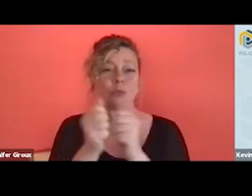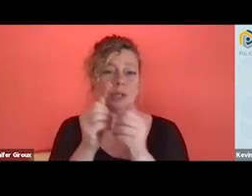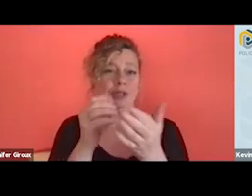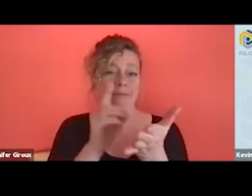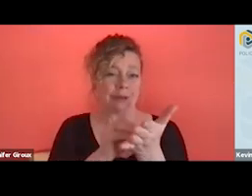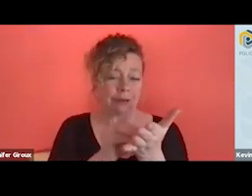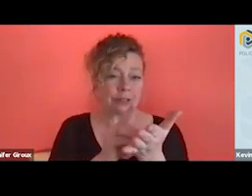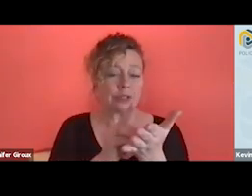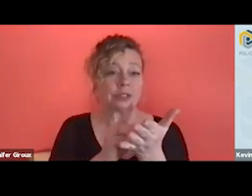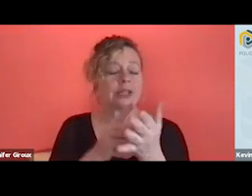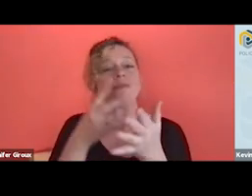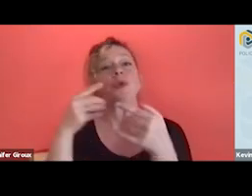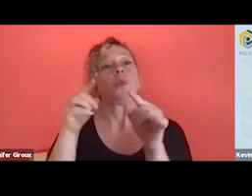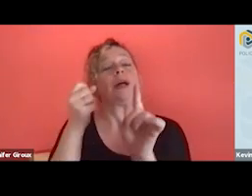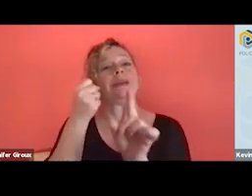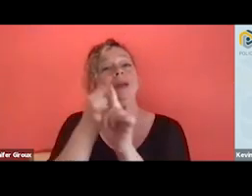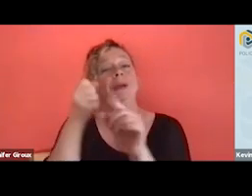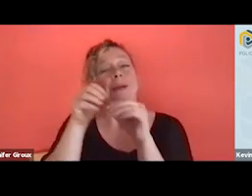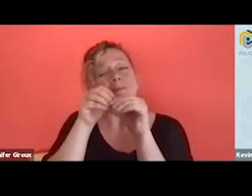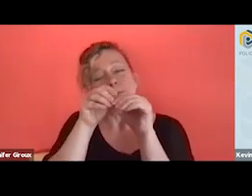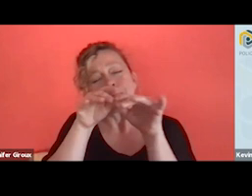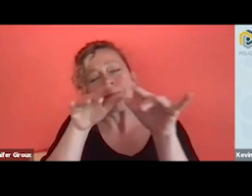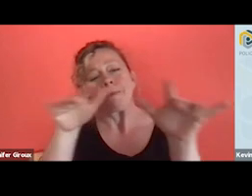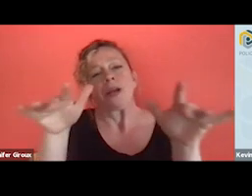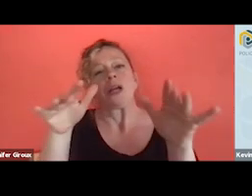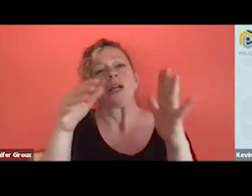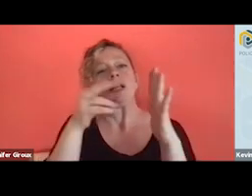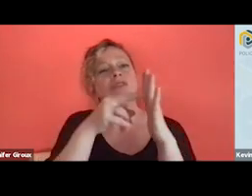Si bien el impacto de la pandemia se refleja en todas las poblaciones,